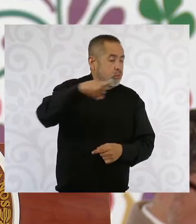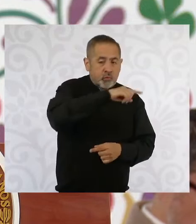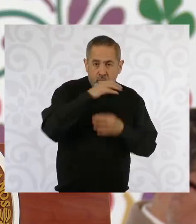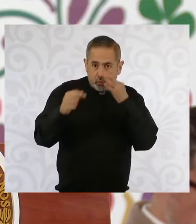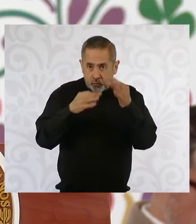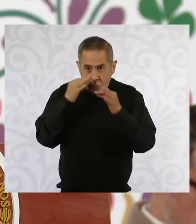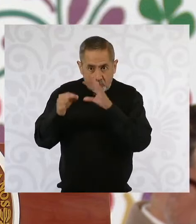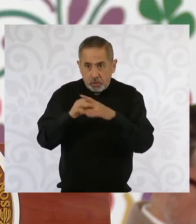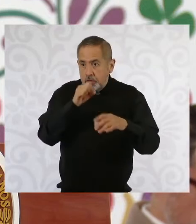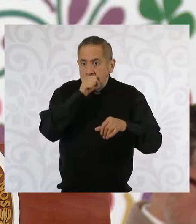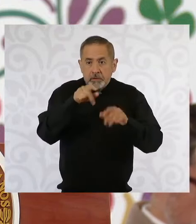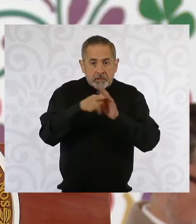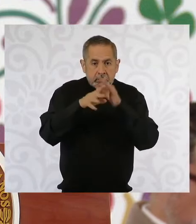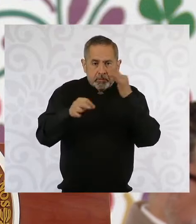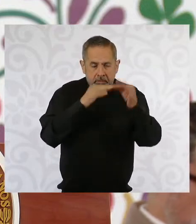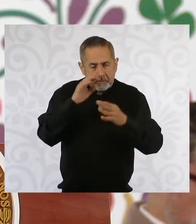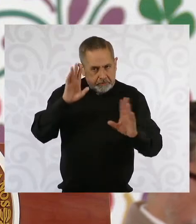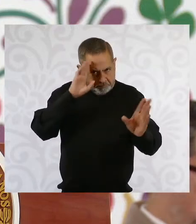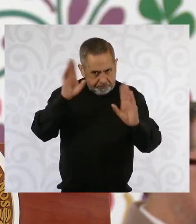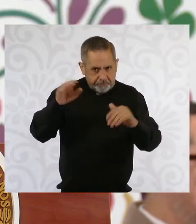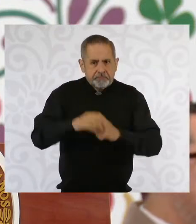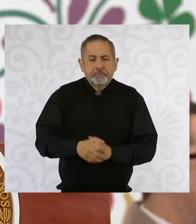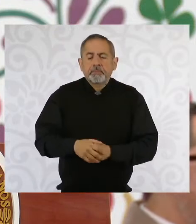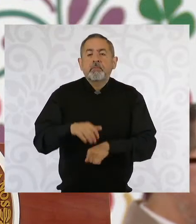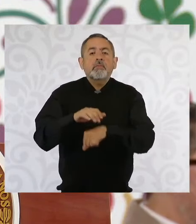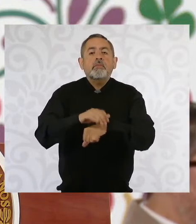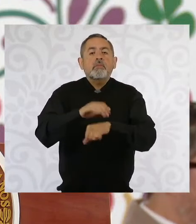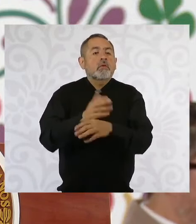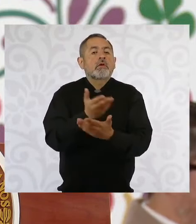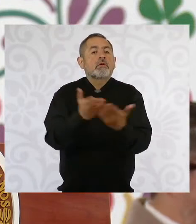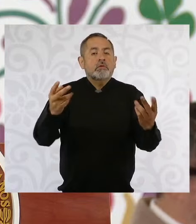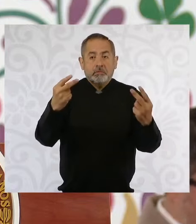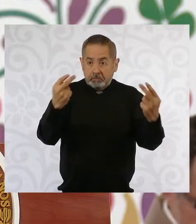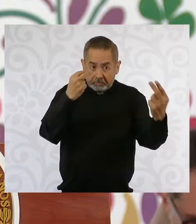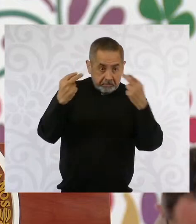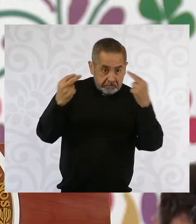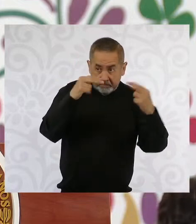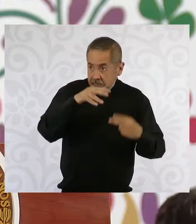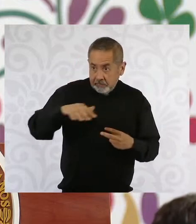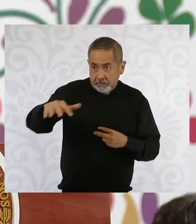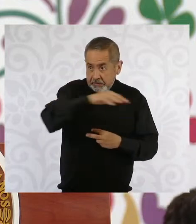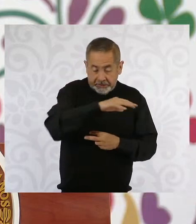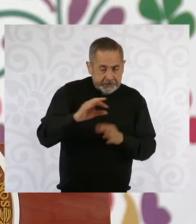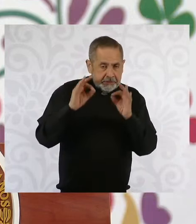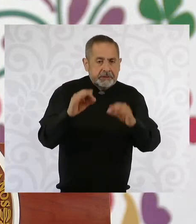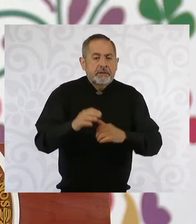y amigos que nos siguen en esta conferencia de prensa matutina del pueblo En nombre del